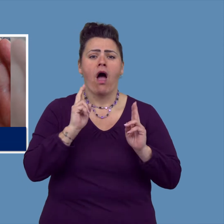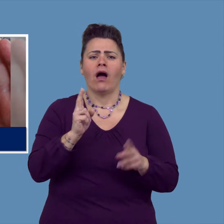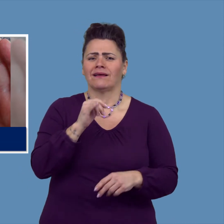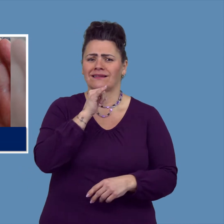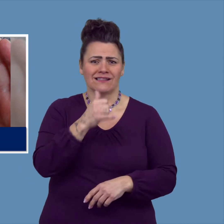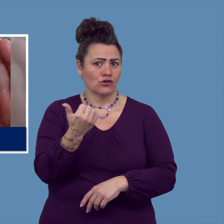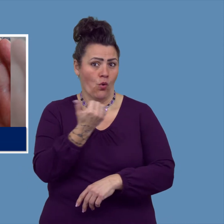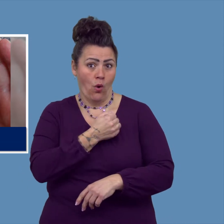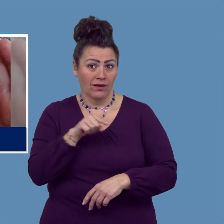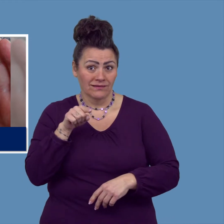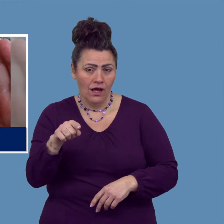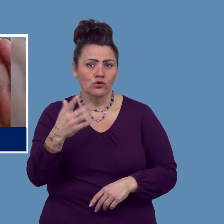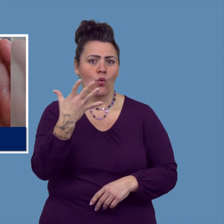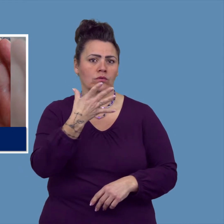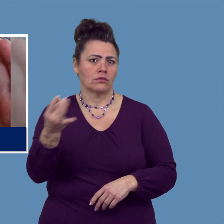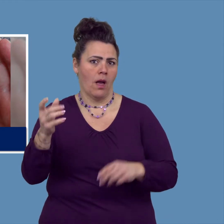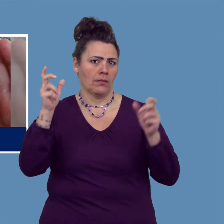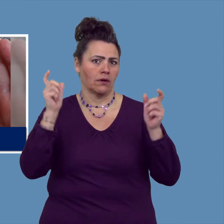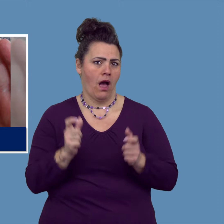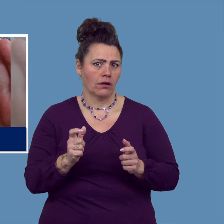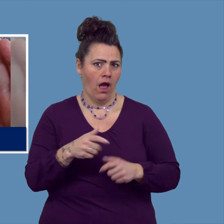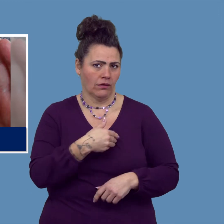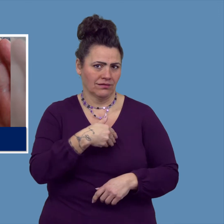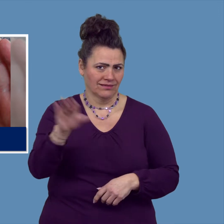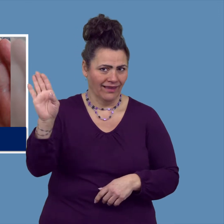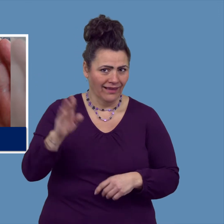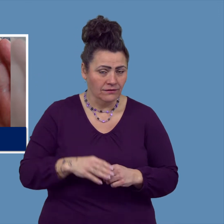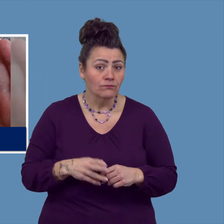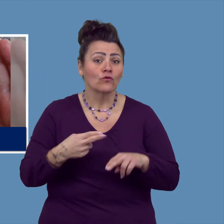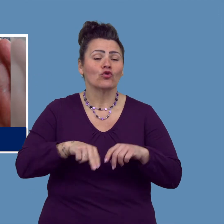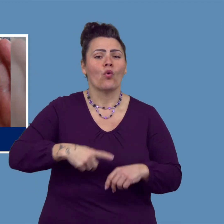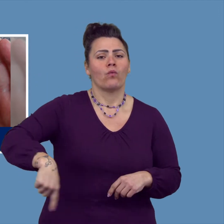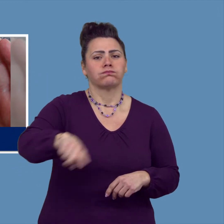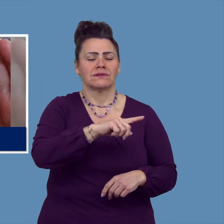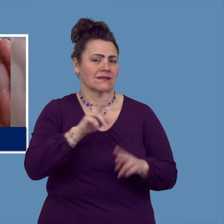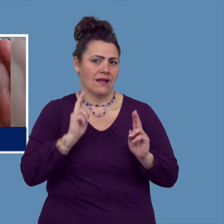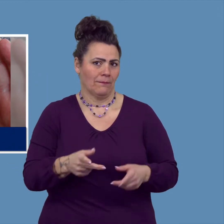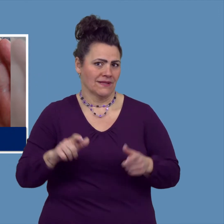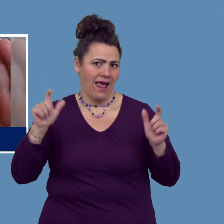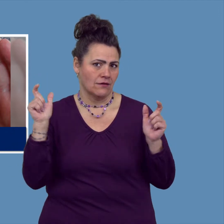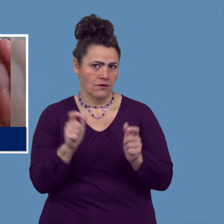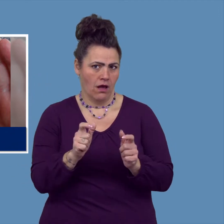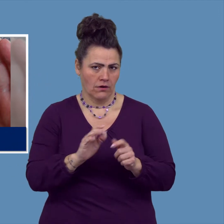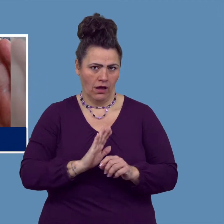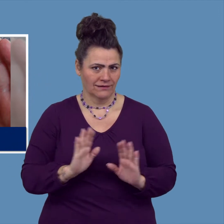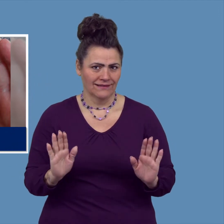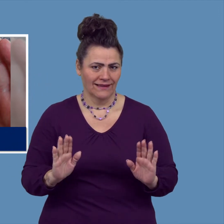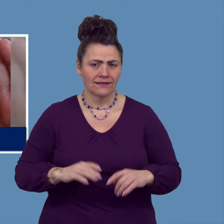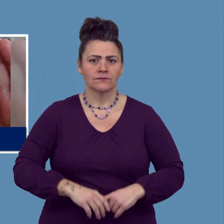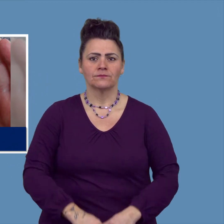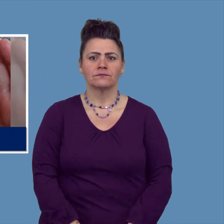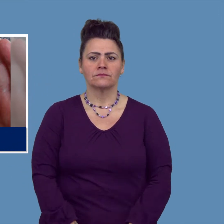akkor 5 nap lesz a karantén, de csak azok számára, akik nem oltottak.